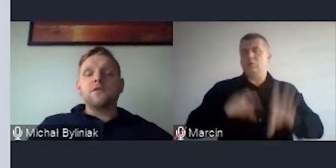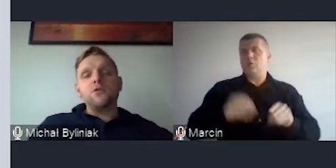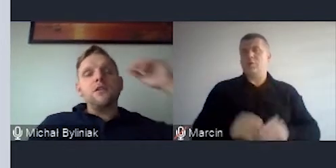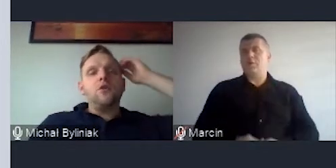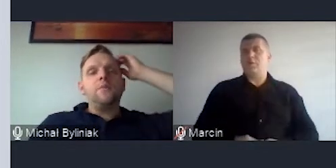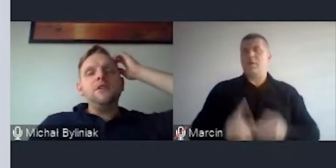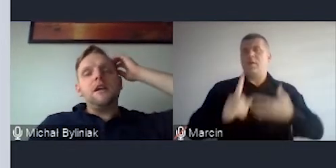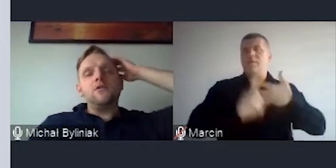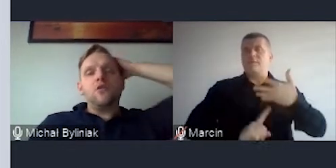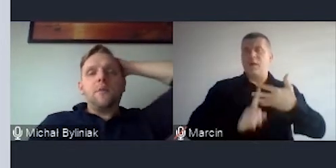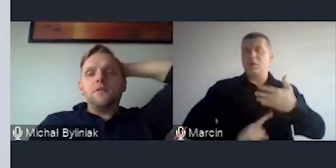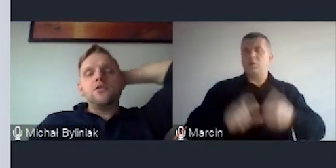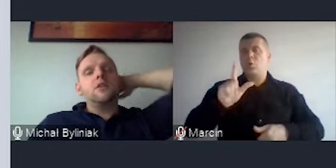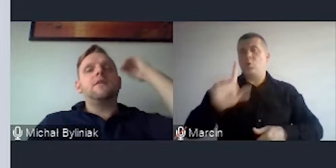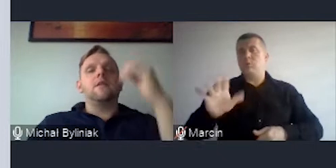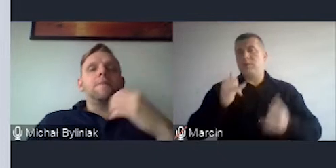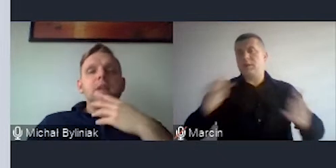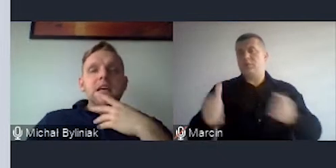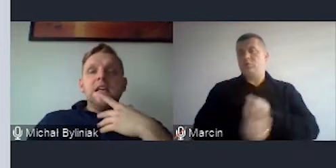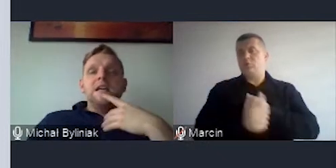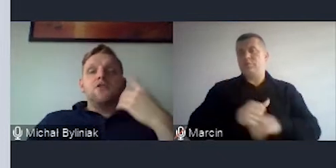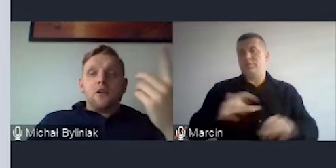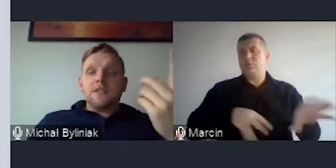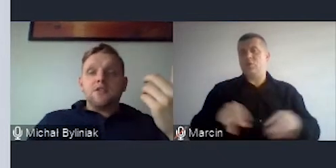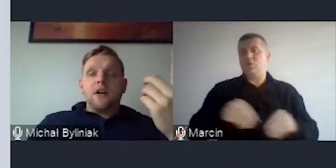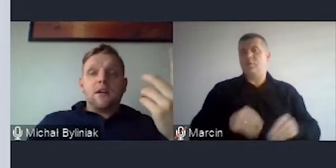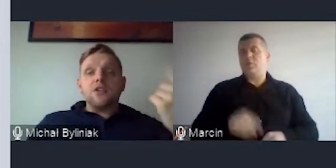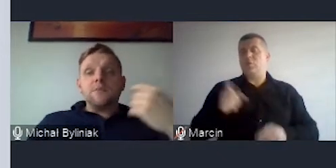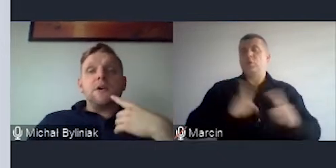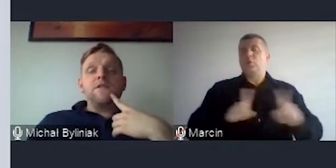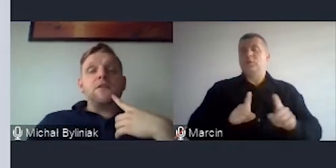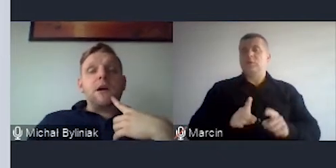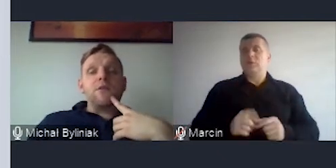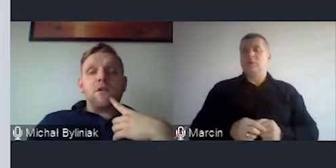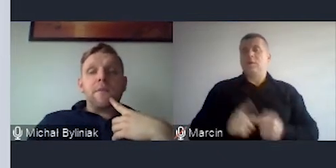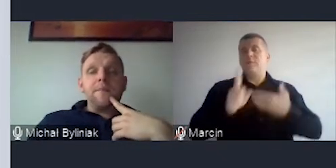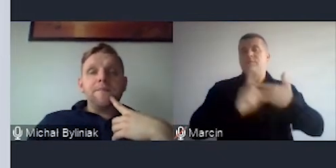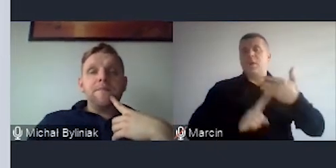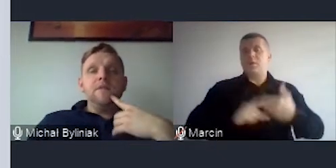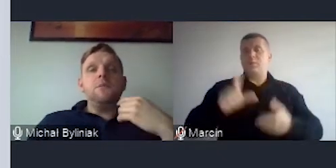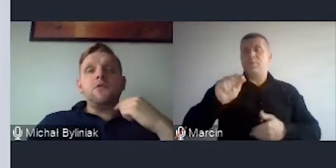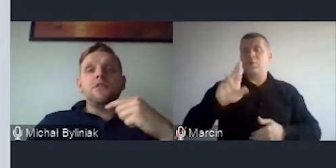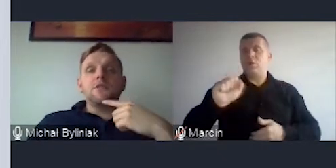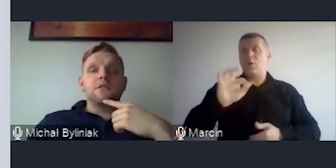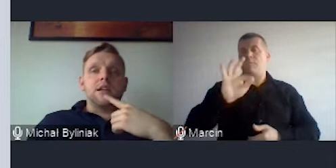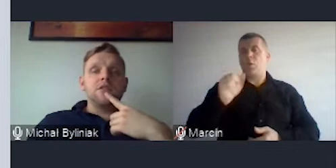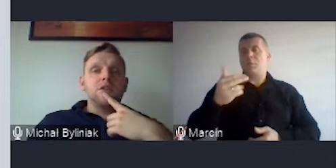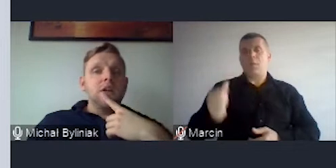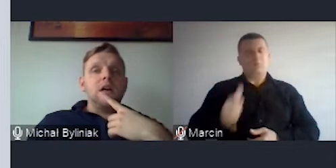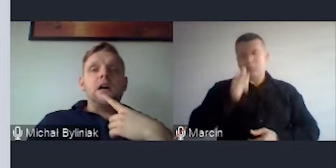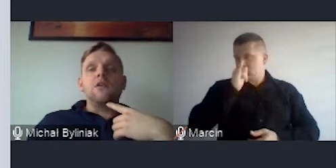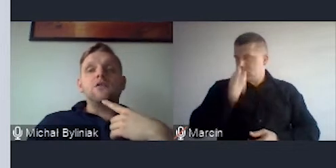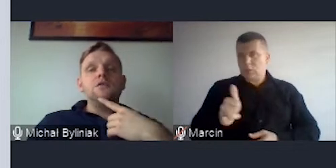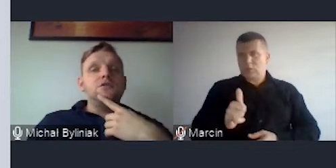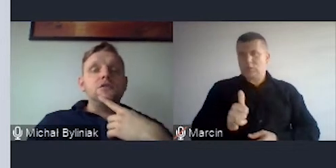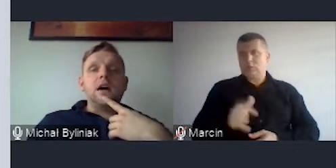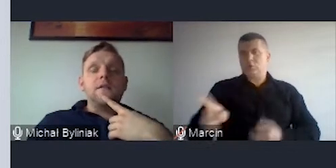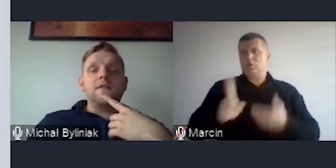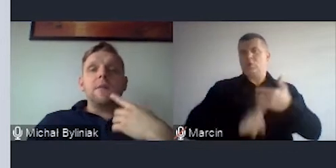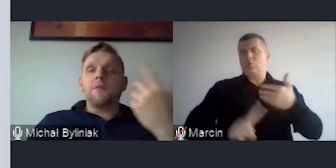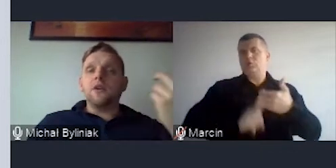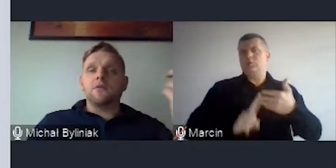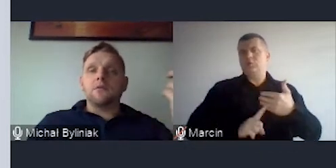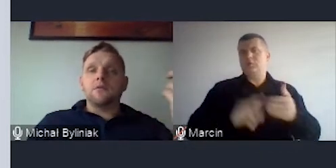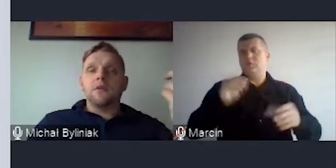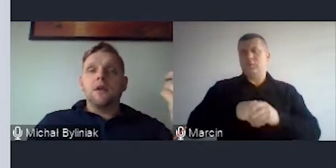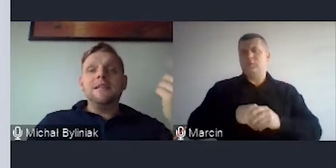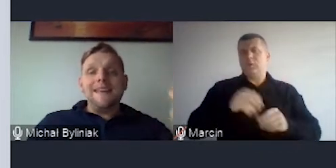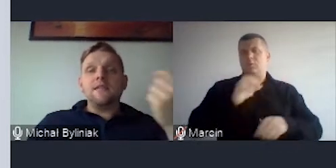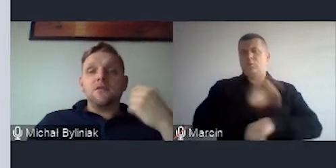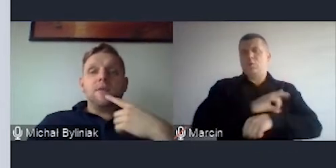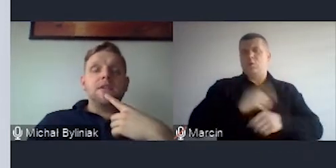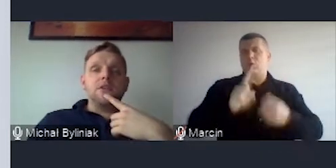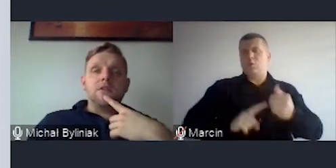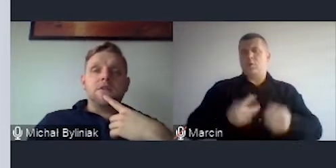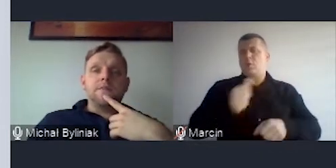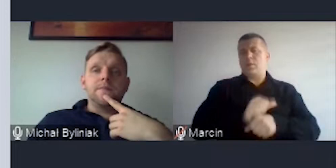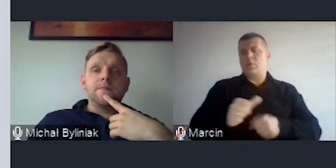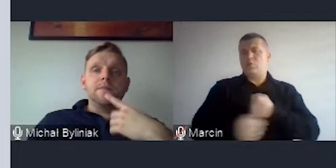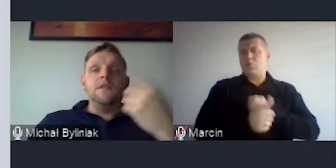Faktury lub innego dokumentu księgowego. To oznacza, że na przykład faktura pro foma nie może być rozliczona w ramach projektu – nie jest dokumentem księgowym.